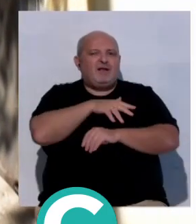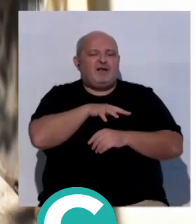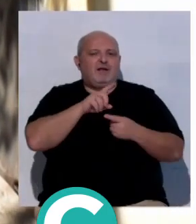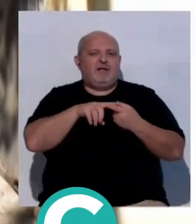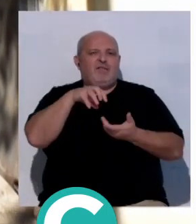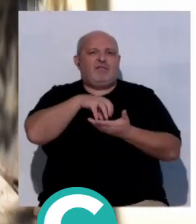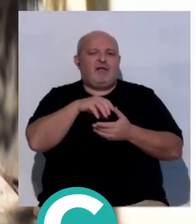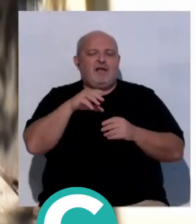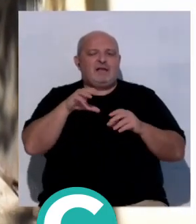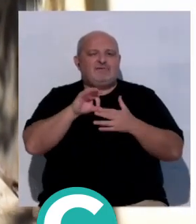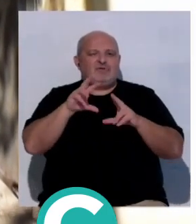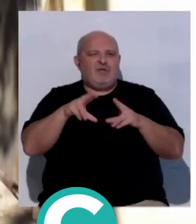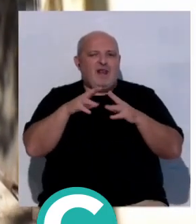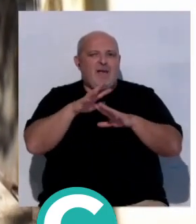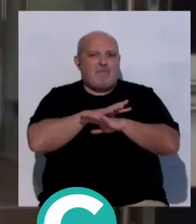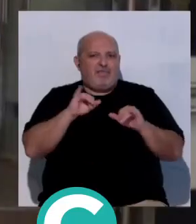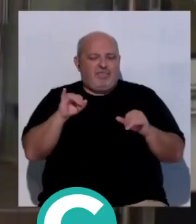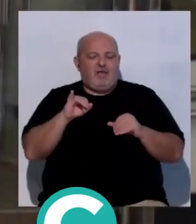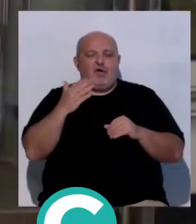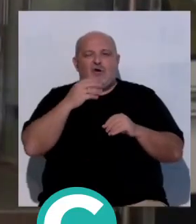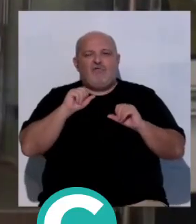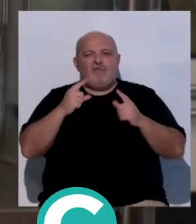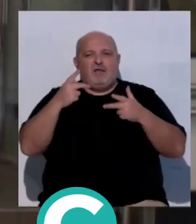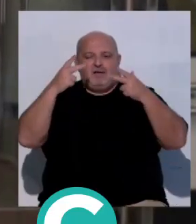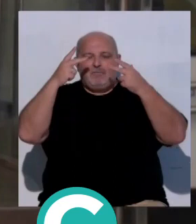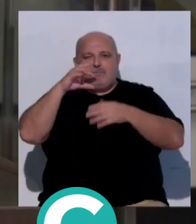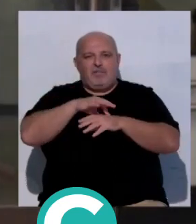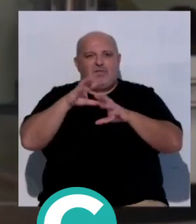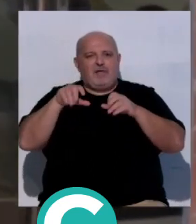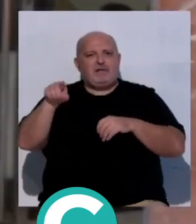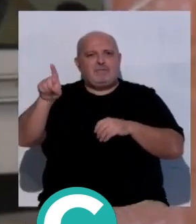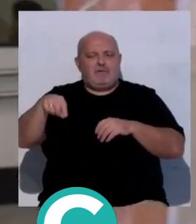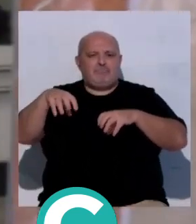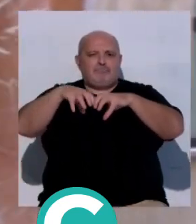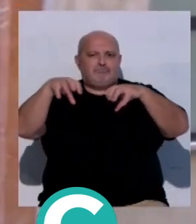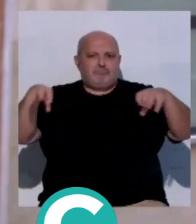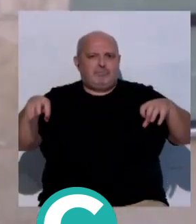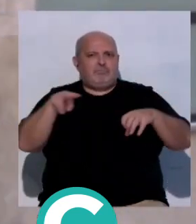centro de asuntos sociales de la paz y el colegio oficial de médicos de Cádiz un último espacio este